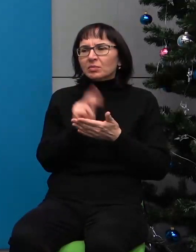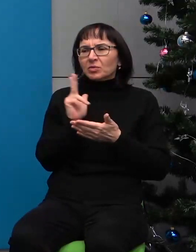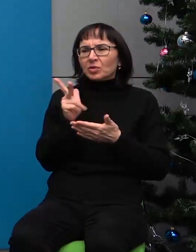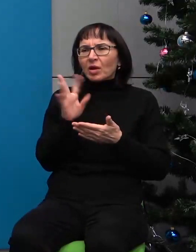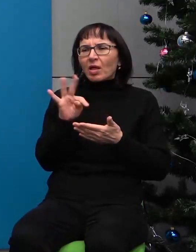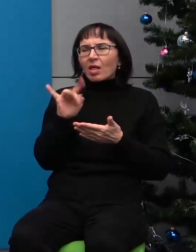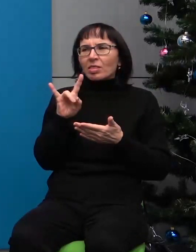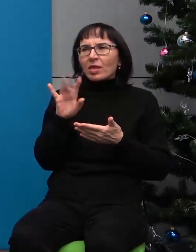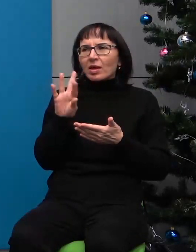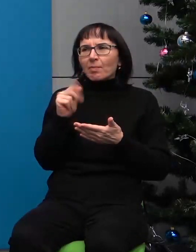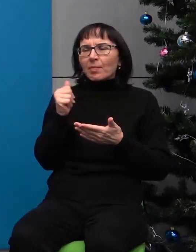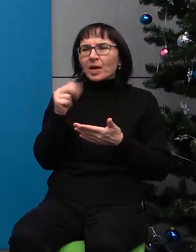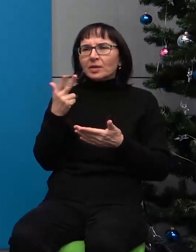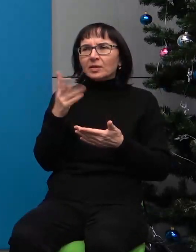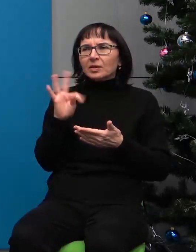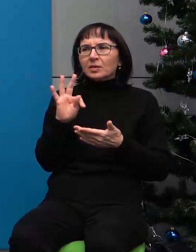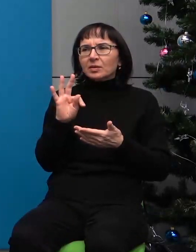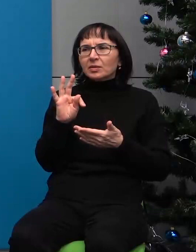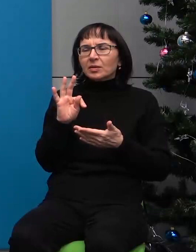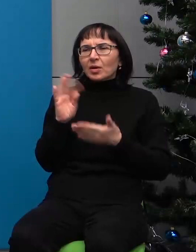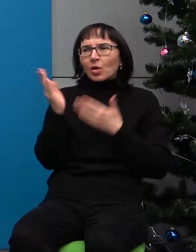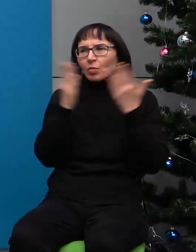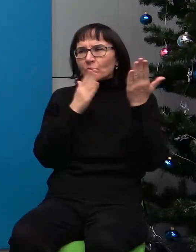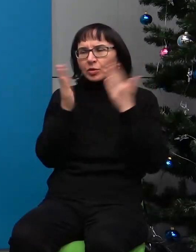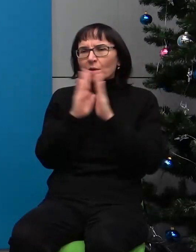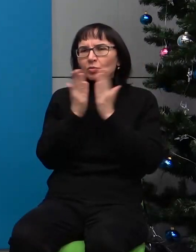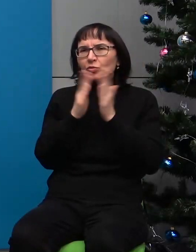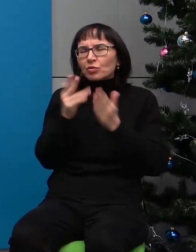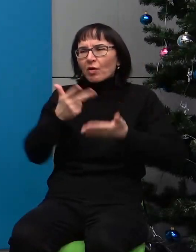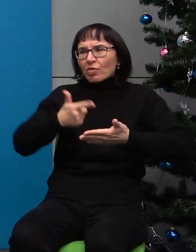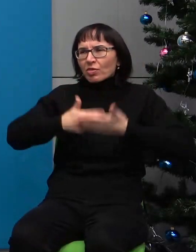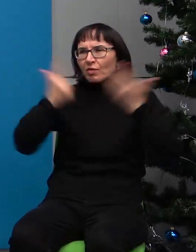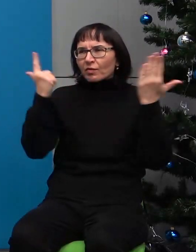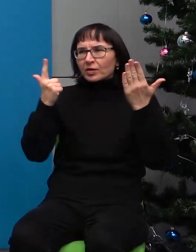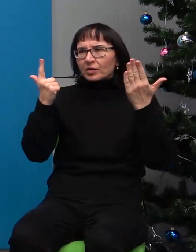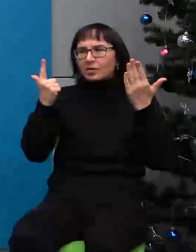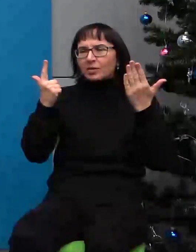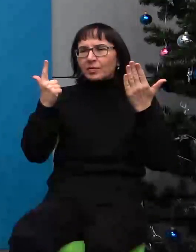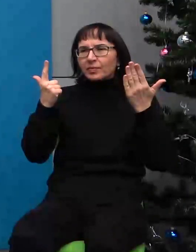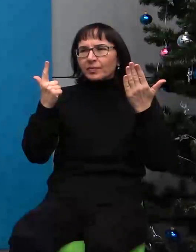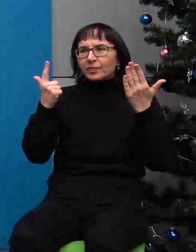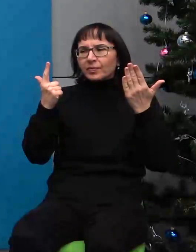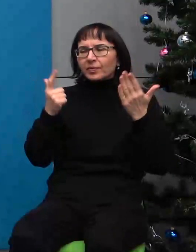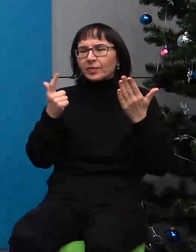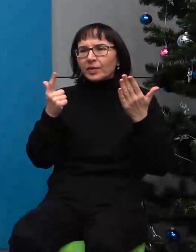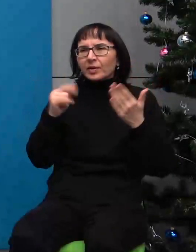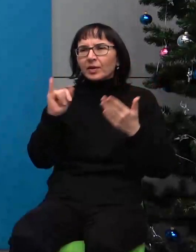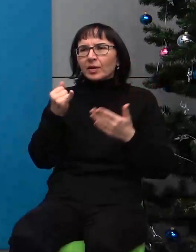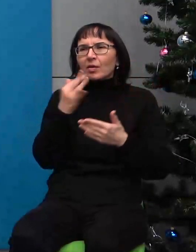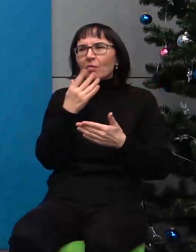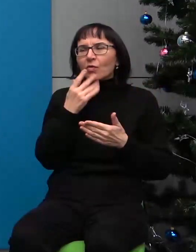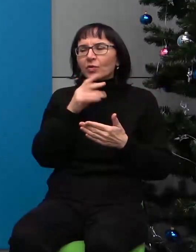Bo nie wiedziałem. Przeczytałem tę książkę w dwa dni i po prostu, jak to mówił Gajos w kabarecie,